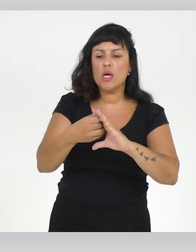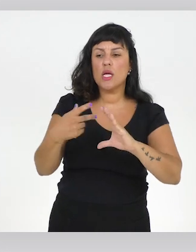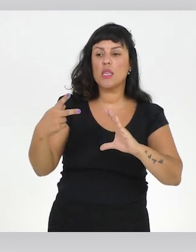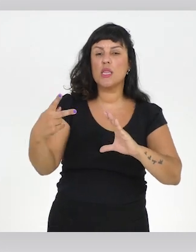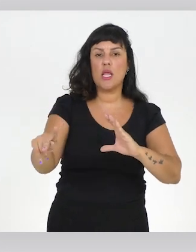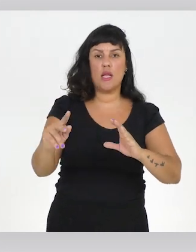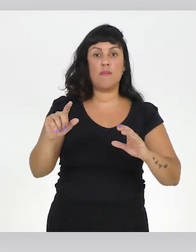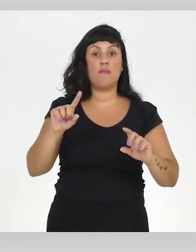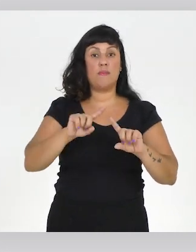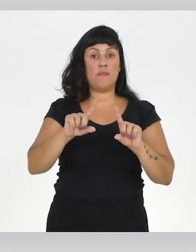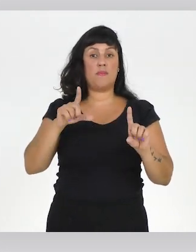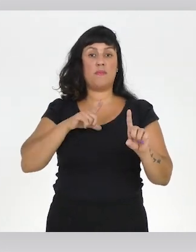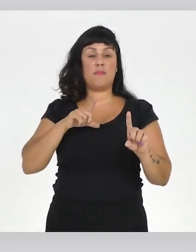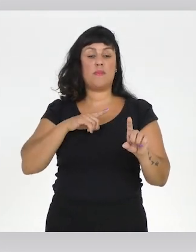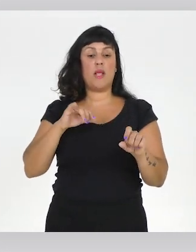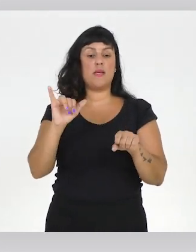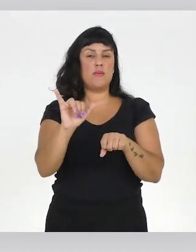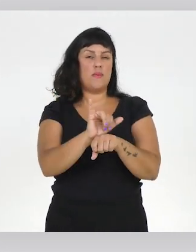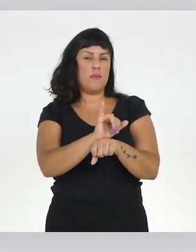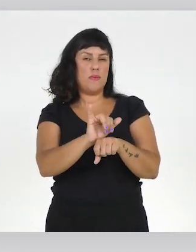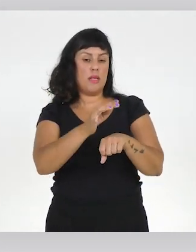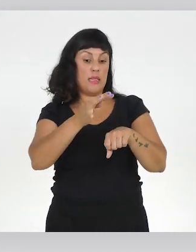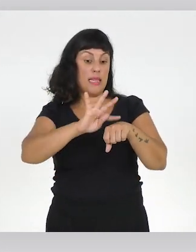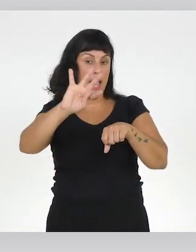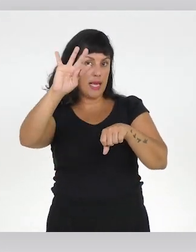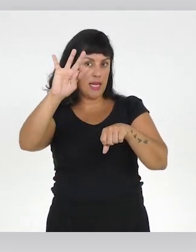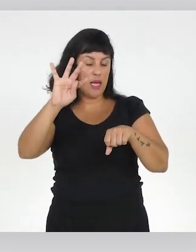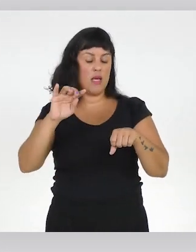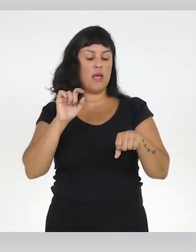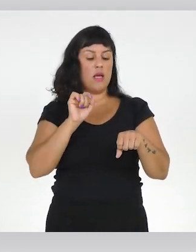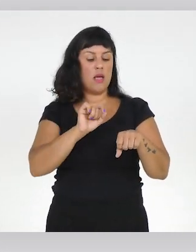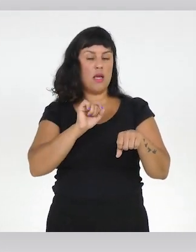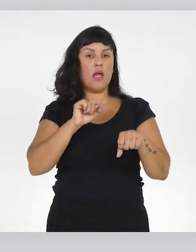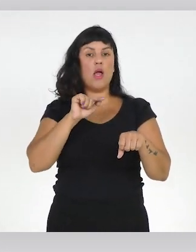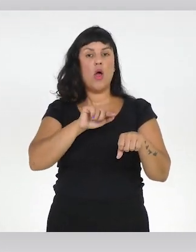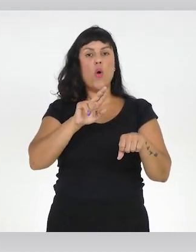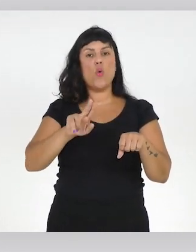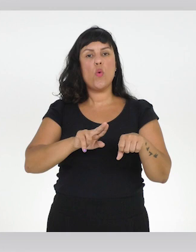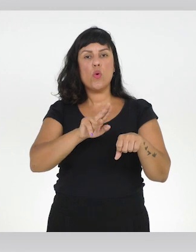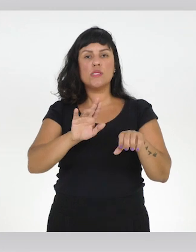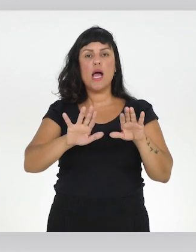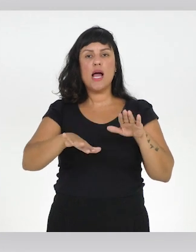procedimentos e aparelhos que usamos são em geral consideradas